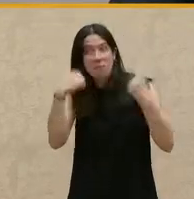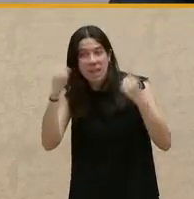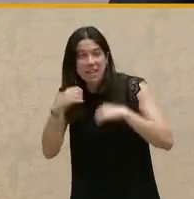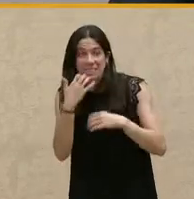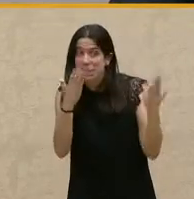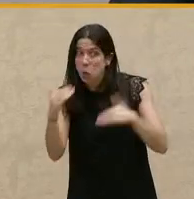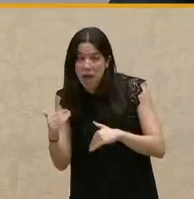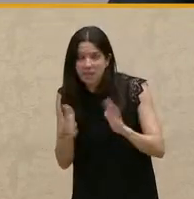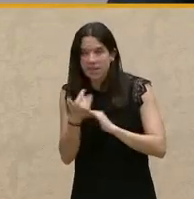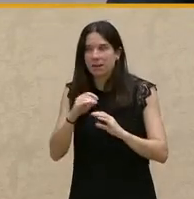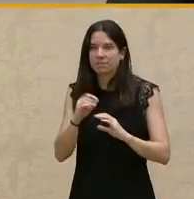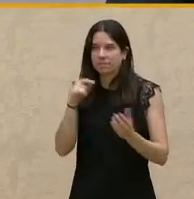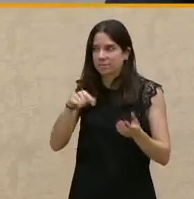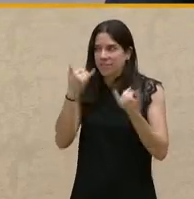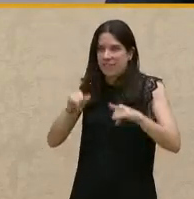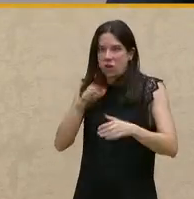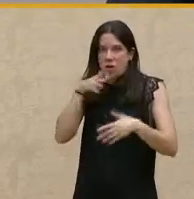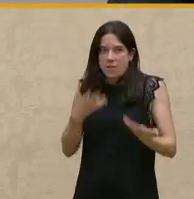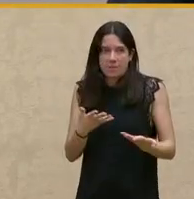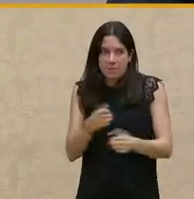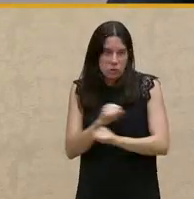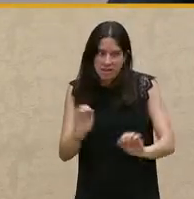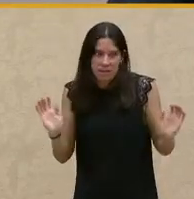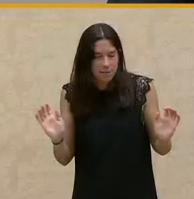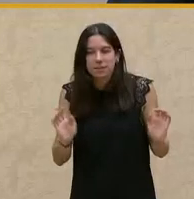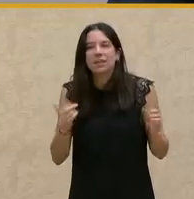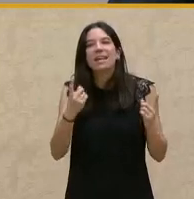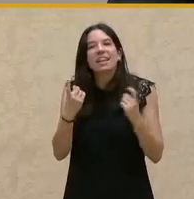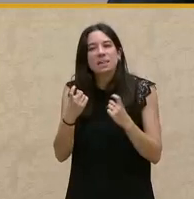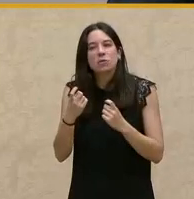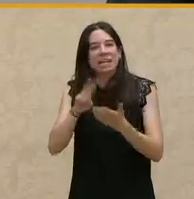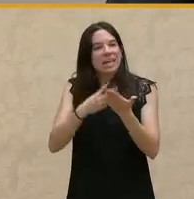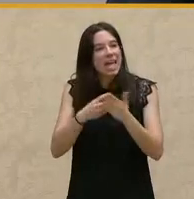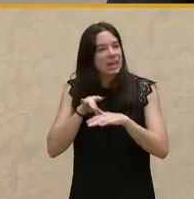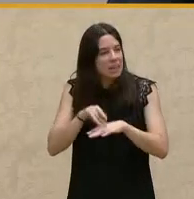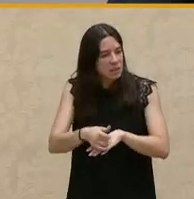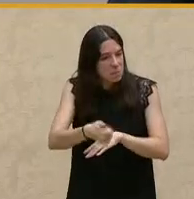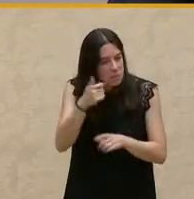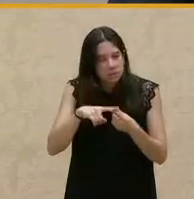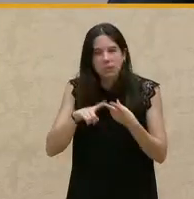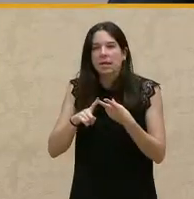no podríamos estar realizando esto. Se necesitan más guía intérpretes, más mediadores, no hay el